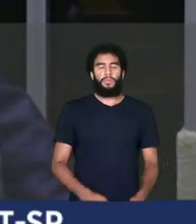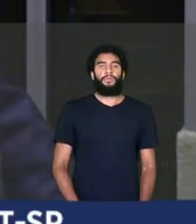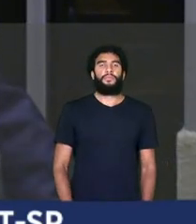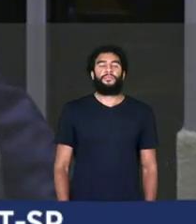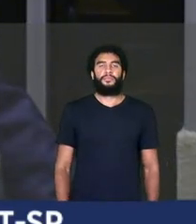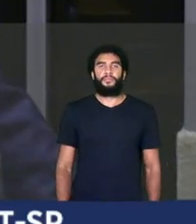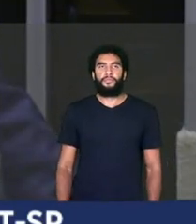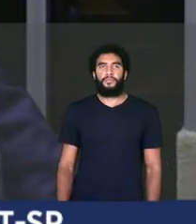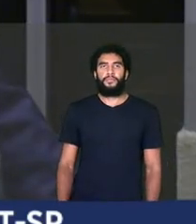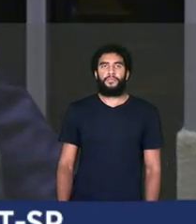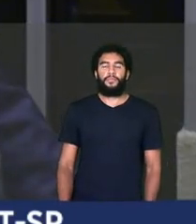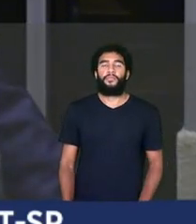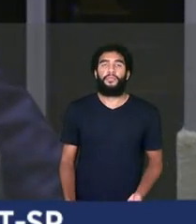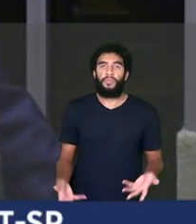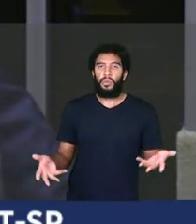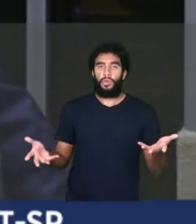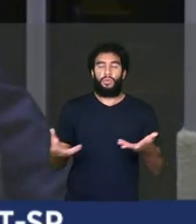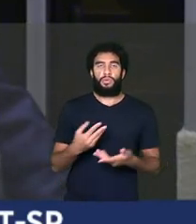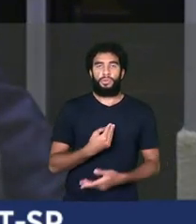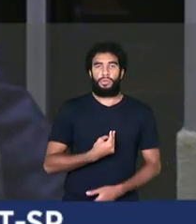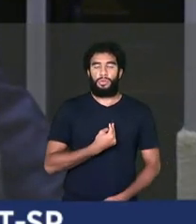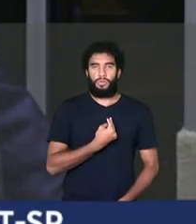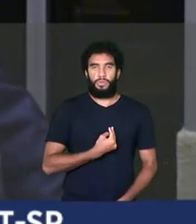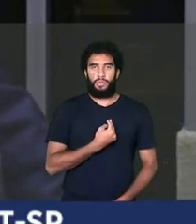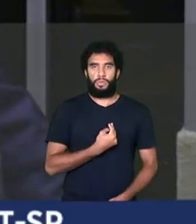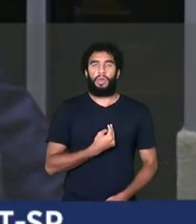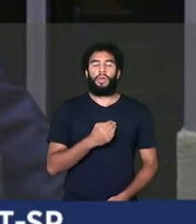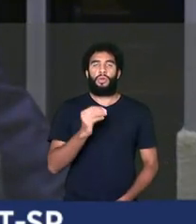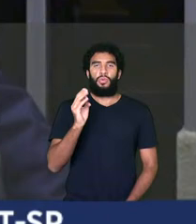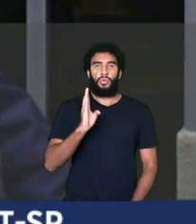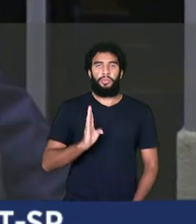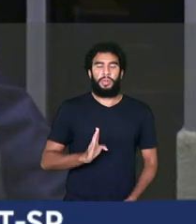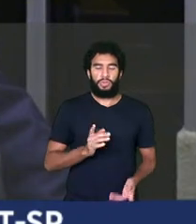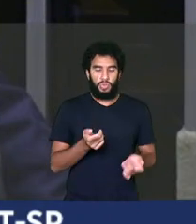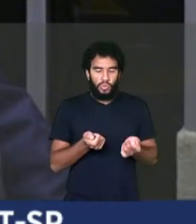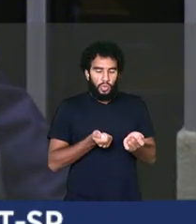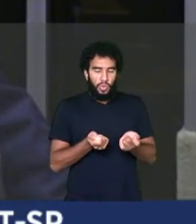COBERTURA AMPLA, FACE AOS PLANOS DE SAÚDE. HOJE NÓS VIVEMOS NO BRASIL UMA REGULAÇÃO MUITO FROUXA EM